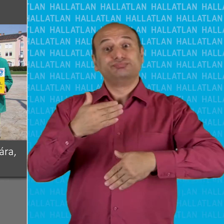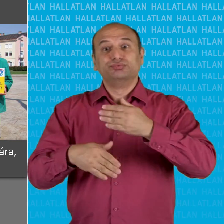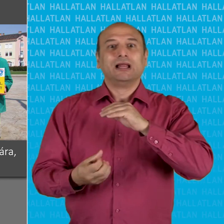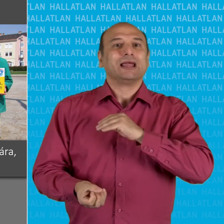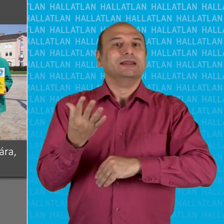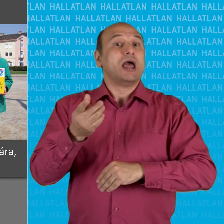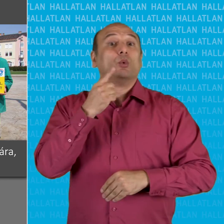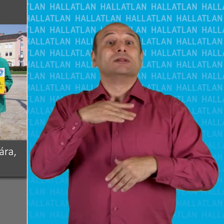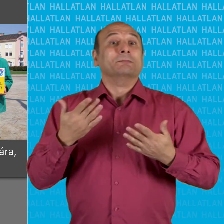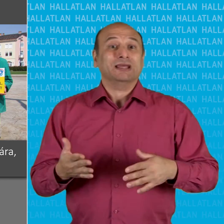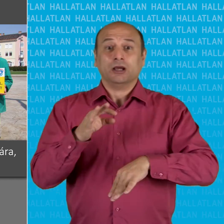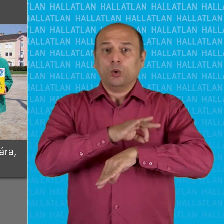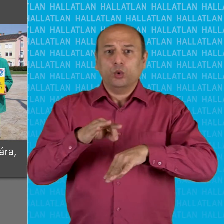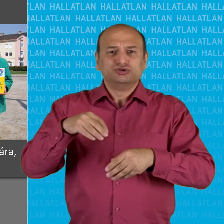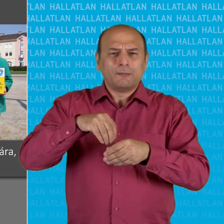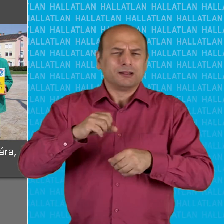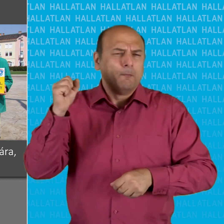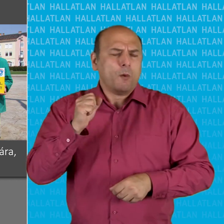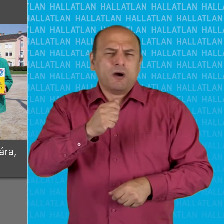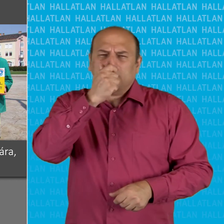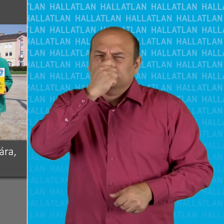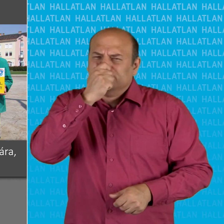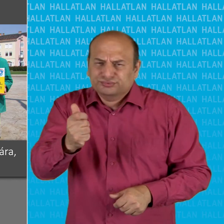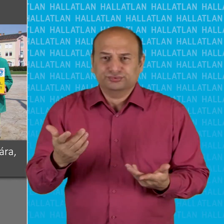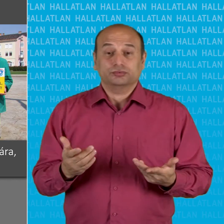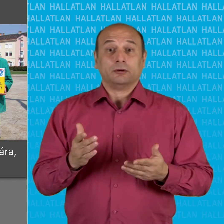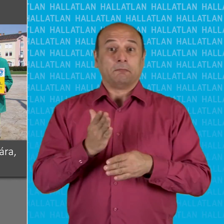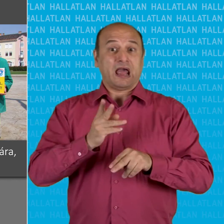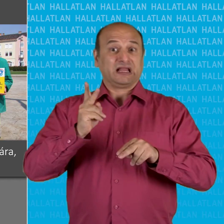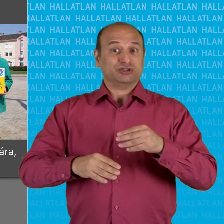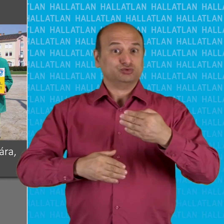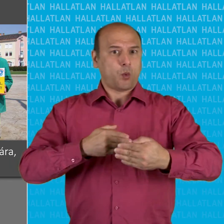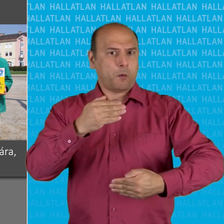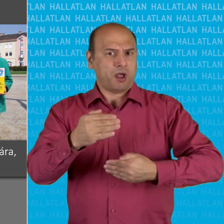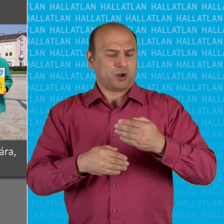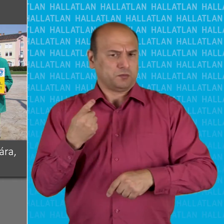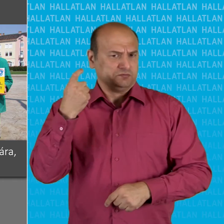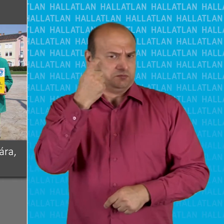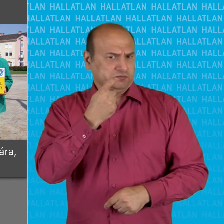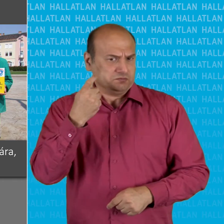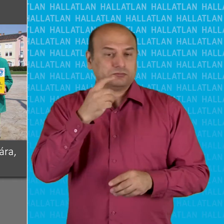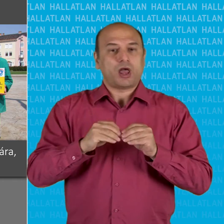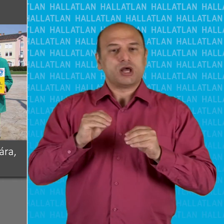Ekkor derült ki, hogy a hús iszonyúan büdös, már így lett elcsomagolva.